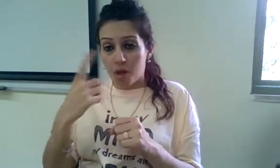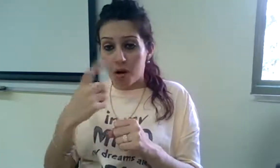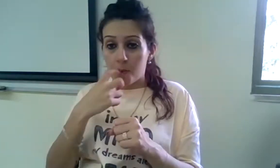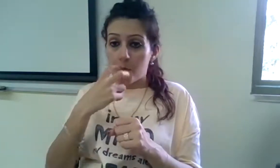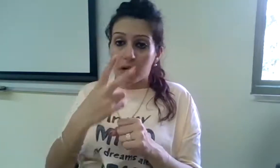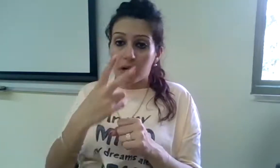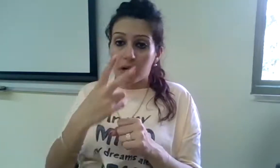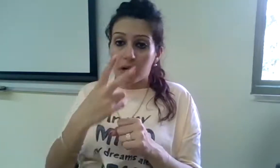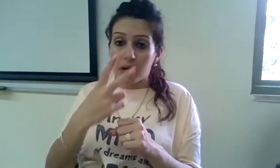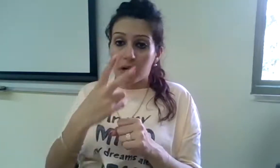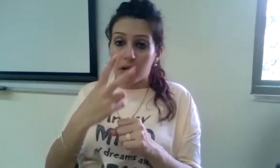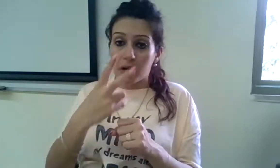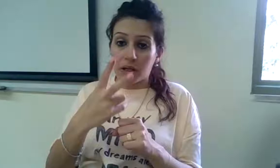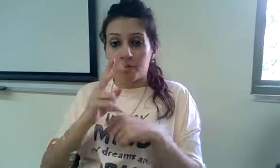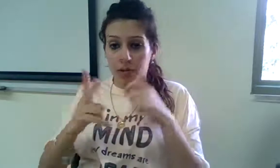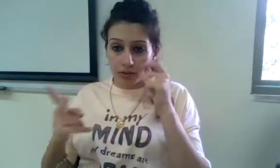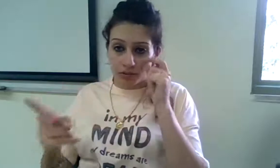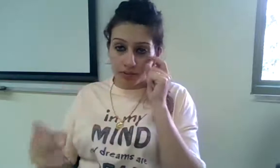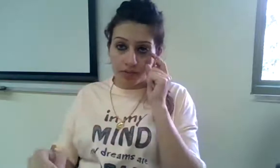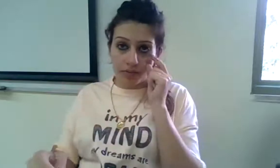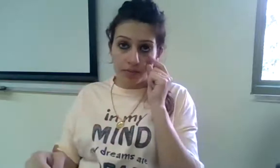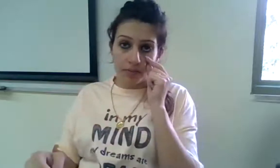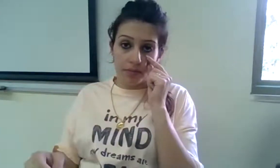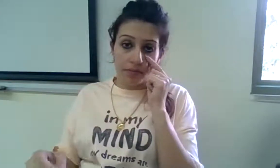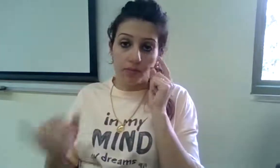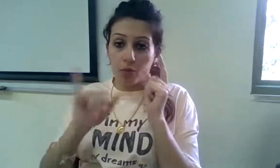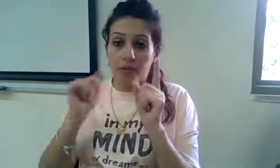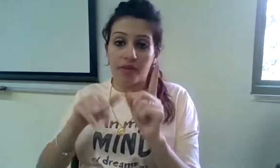وربما يستطيع متحدتينا اختيار حدهم للإجابة عليه